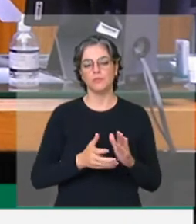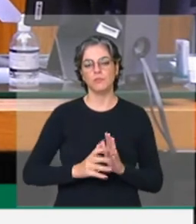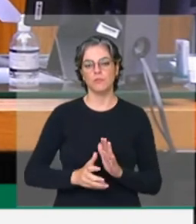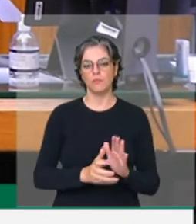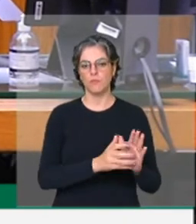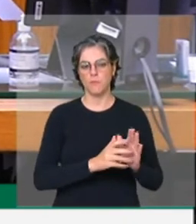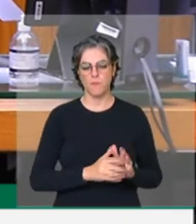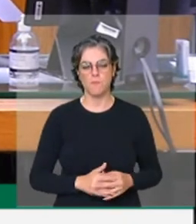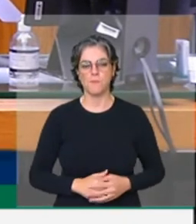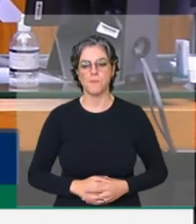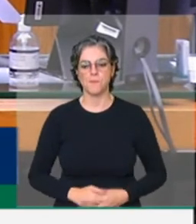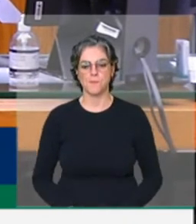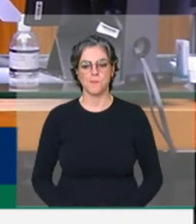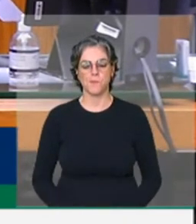PATRIOTA CIDADANIA PROS